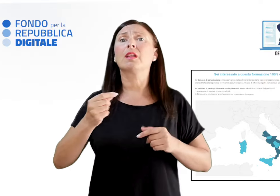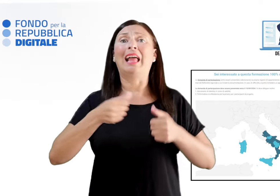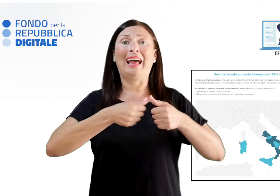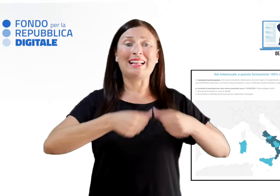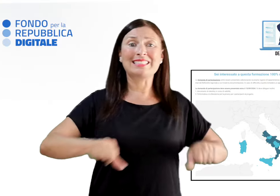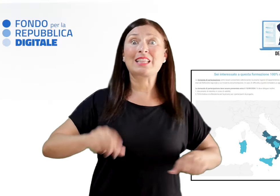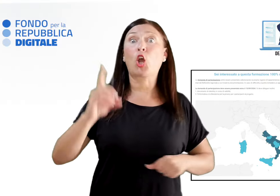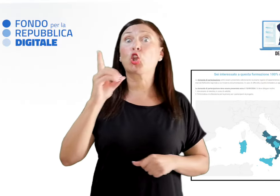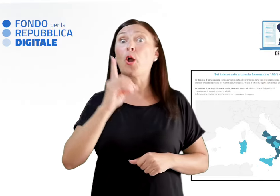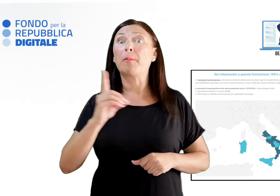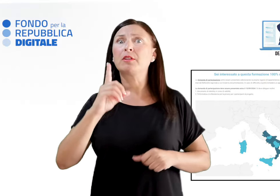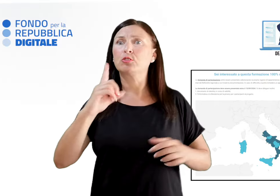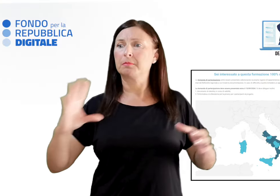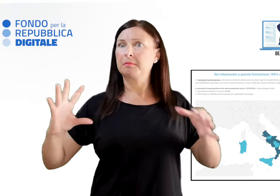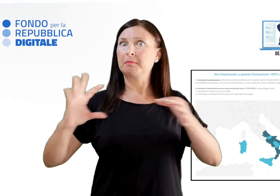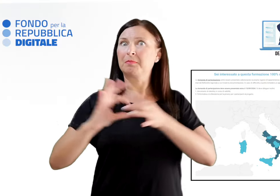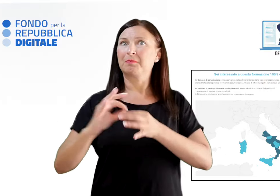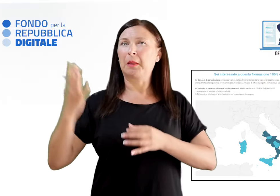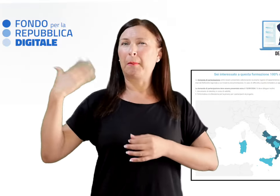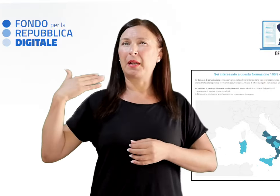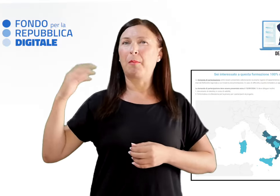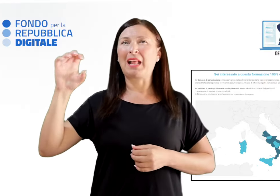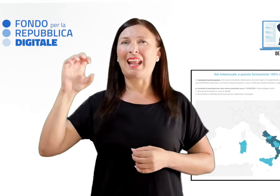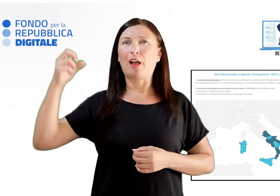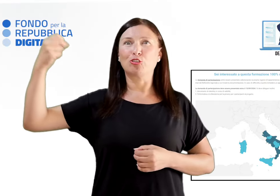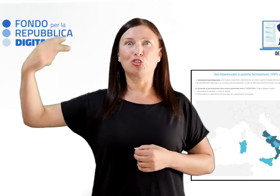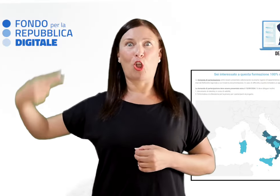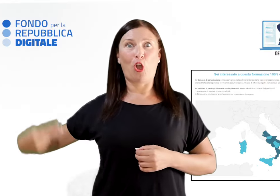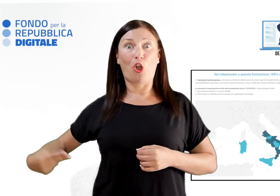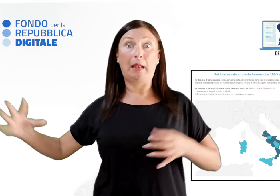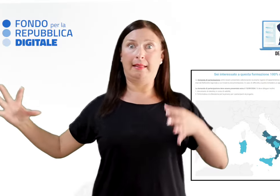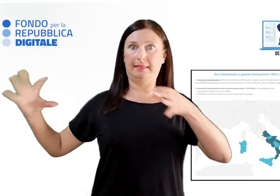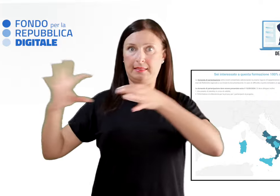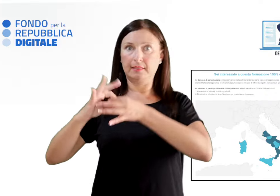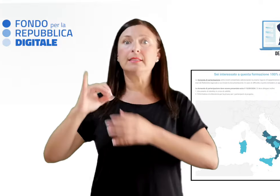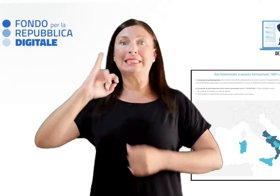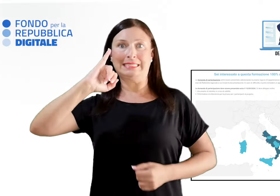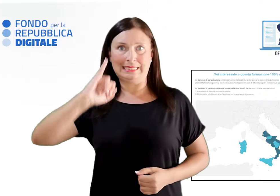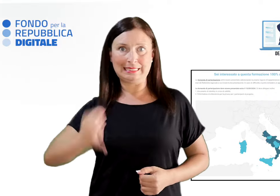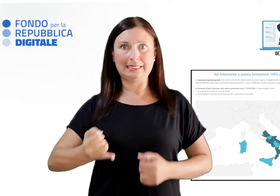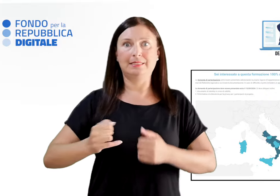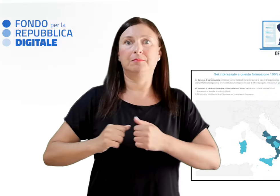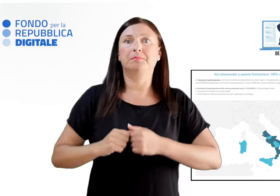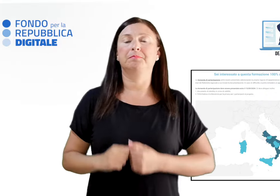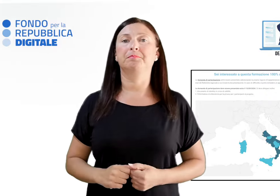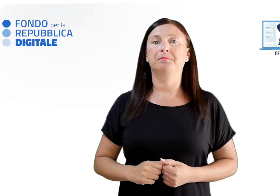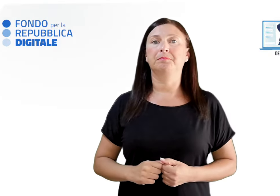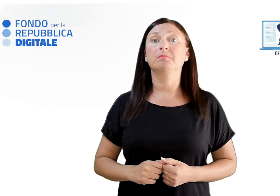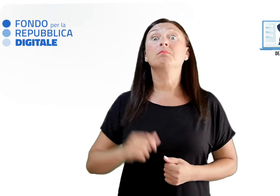chi ha stessa residenza o domicilio possono partecipare